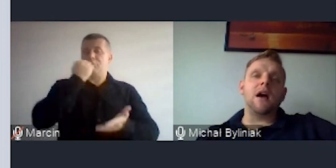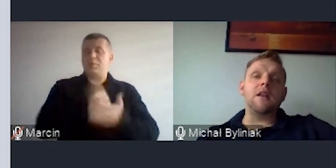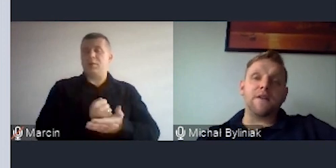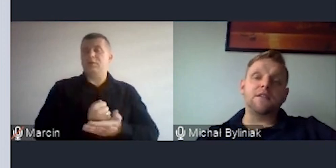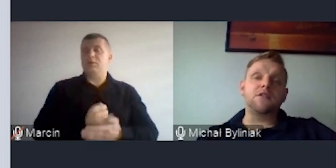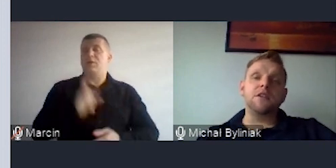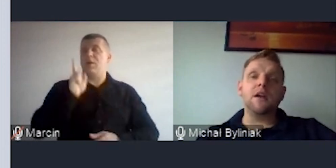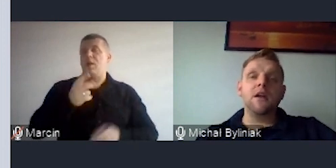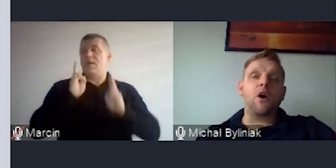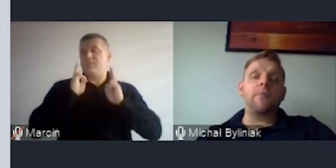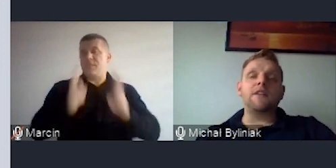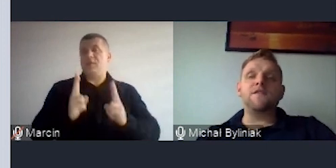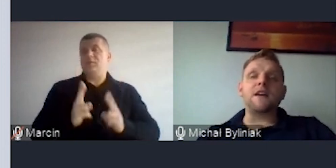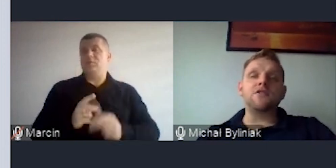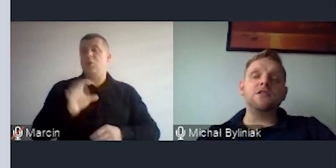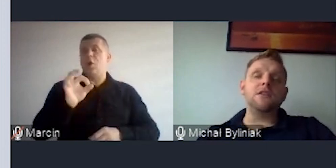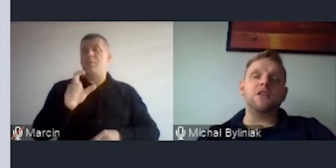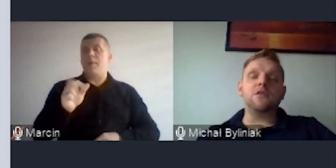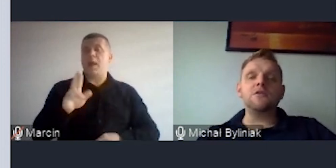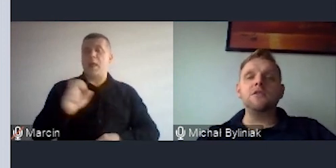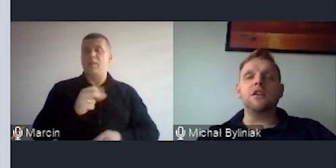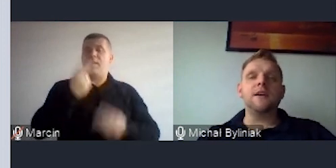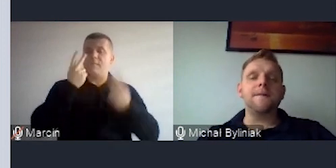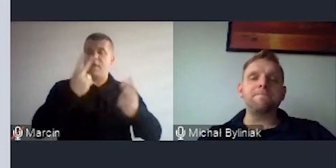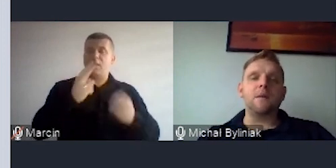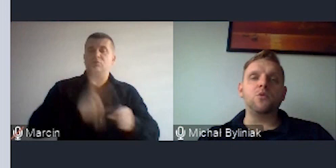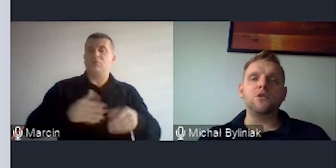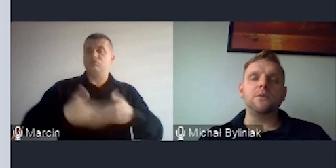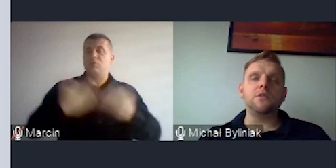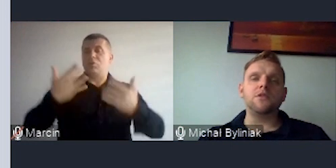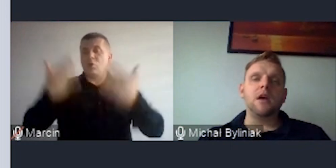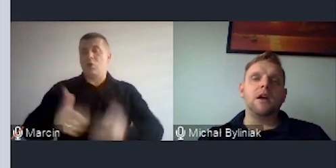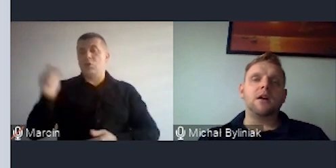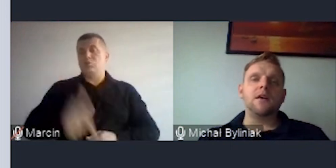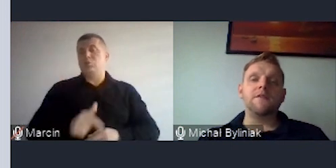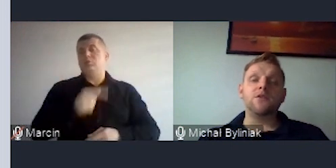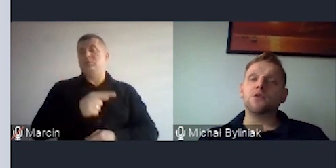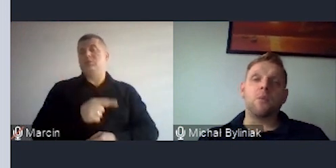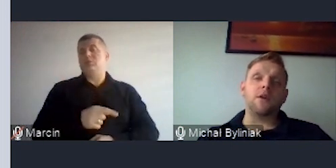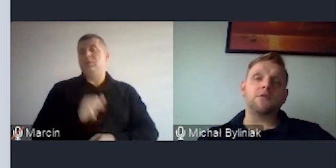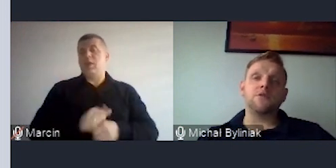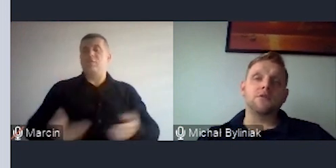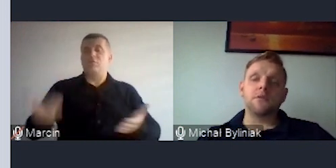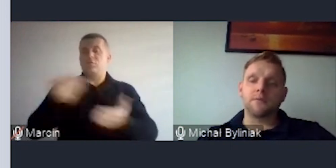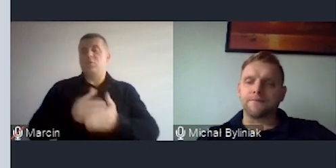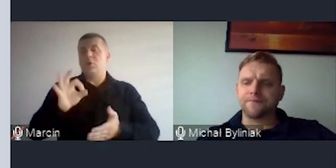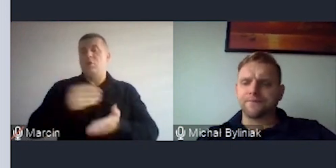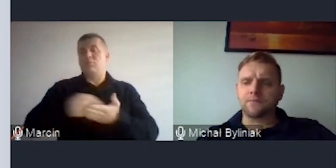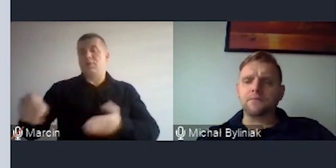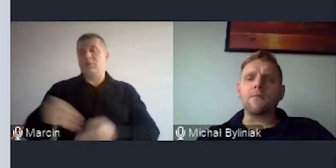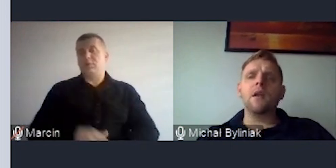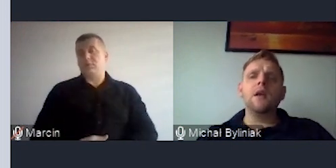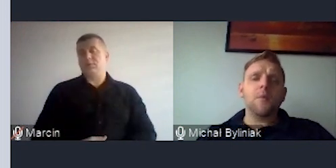ale faktycznie aparat ważny na dzień rozliczenia musi być we wniosku o płatność.